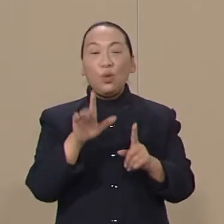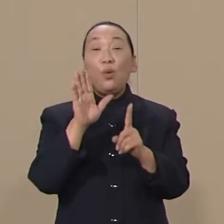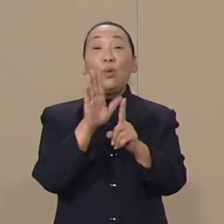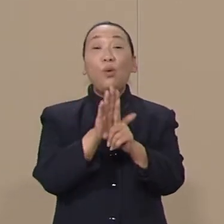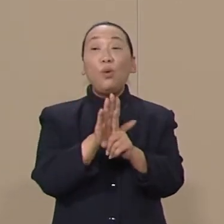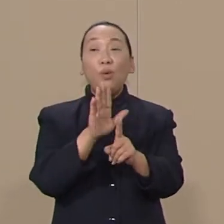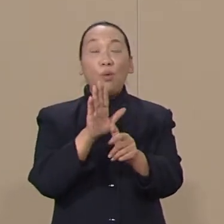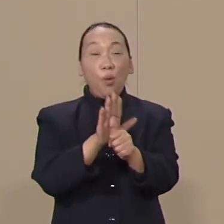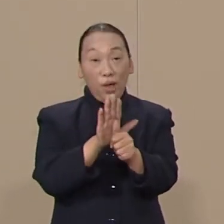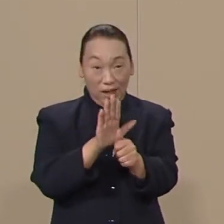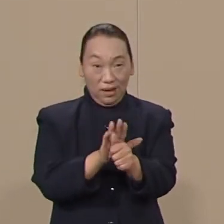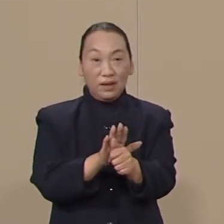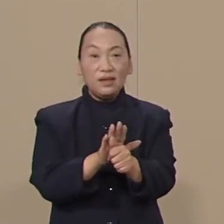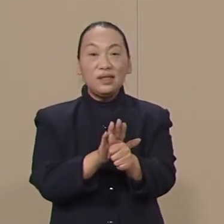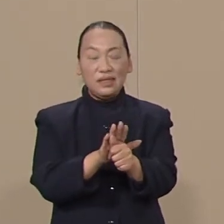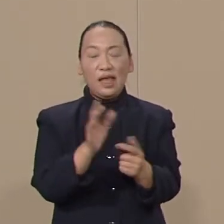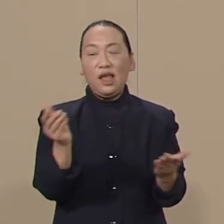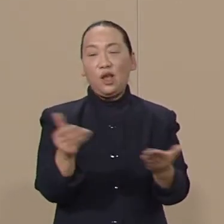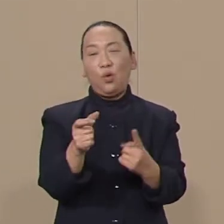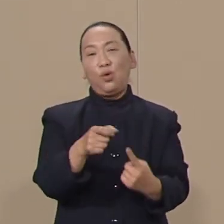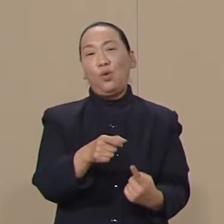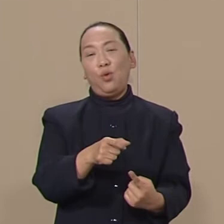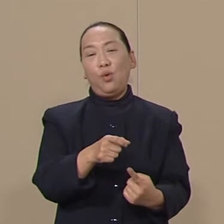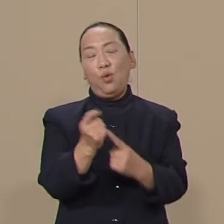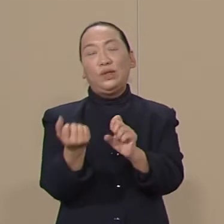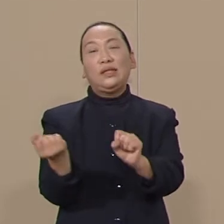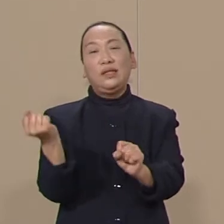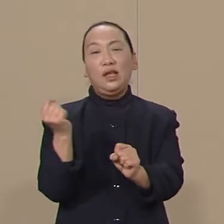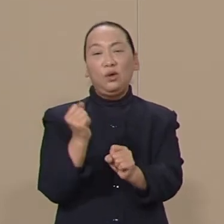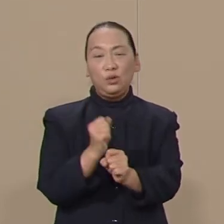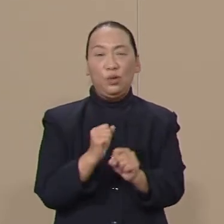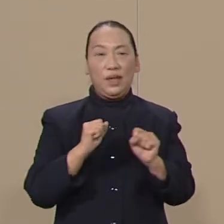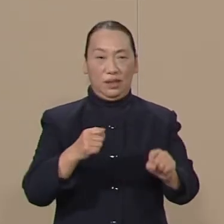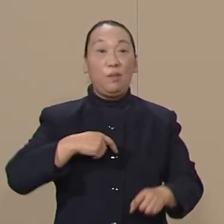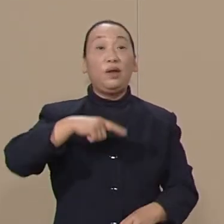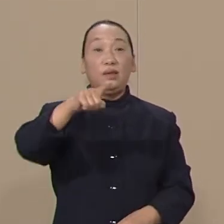本当に雇用を立て直していくこと を社民党はやってまいります 佐：あの…